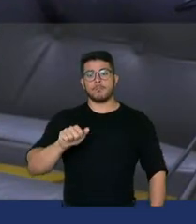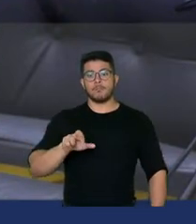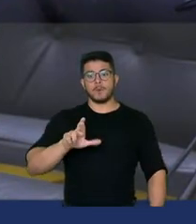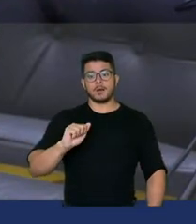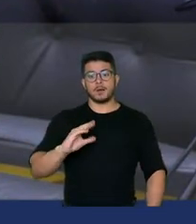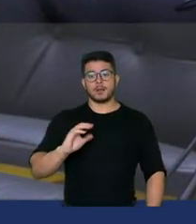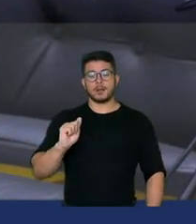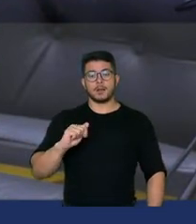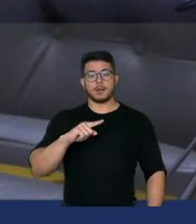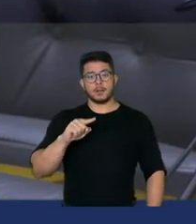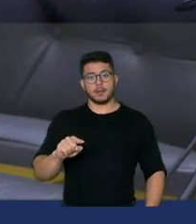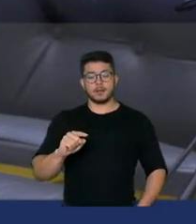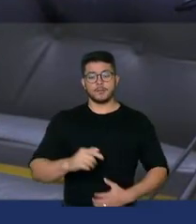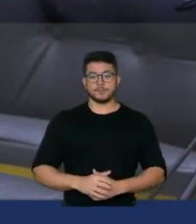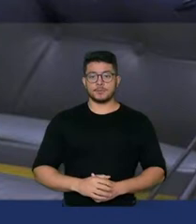QUE DO, ESSA MEDICAÇÃO A QUEM OBRIGAÇÃO DEVA CAIR DA